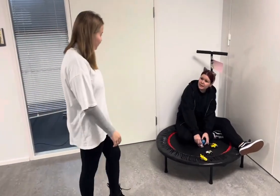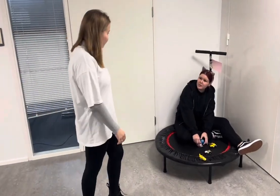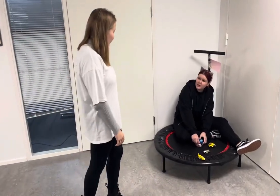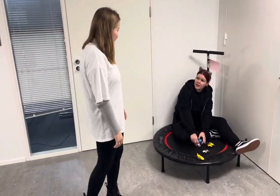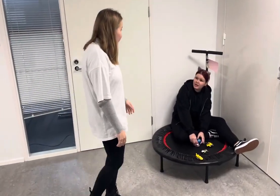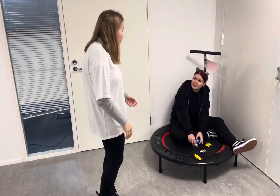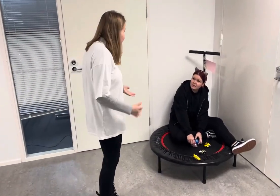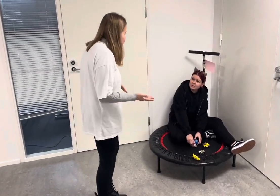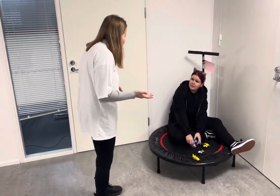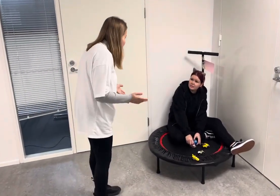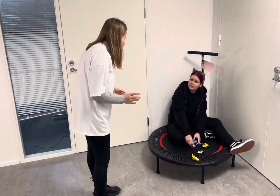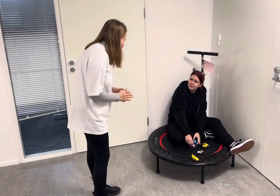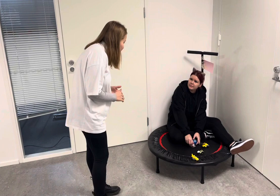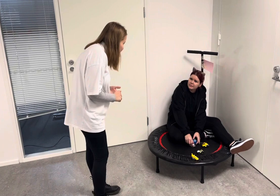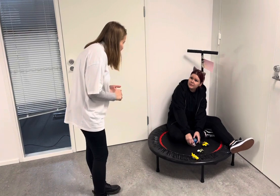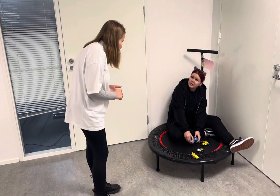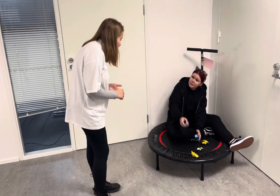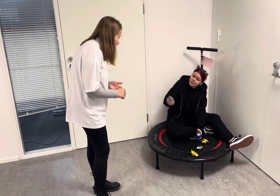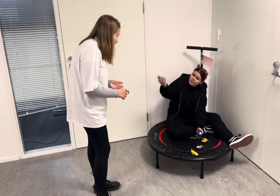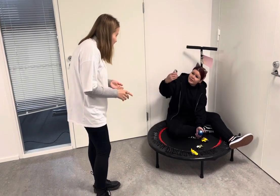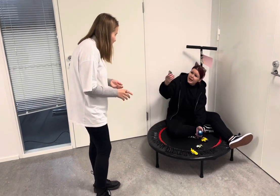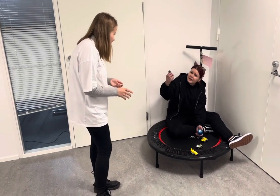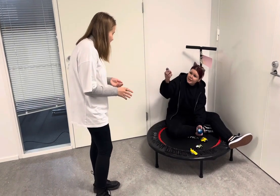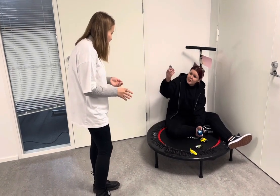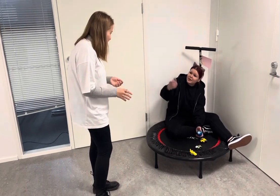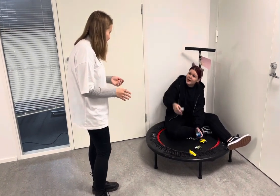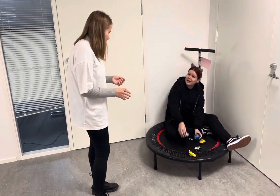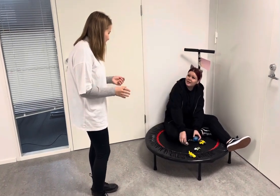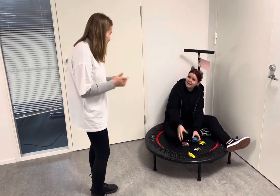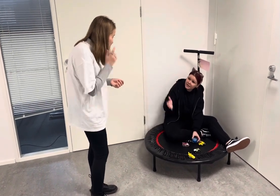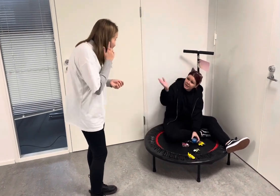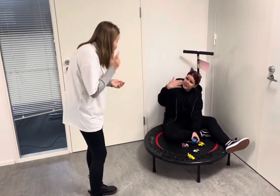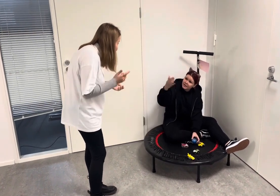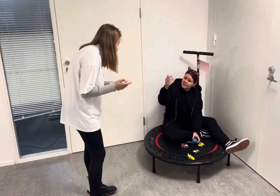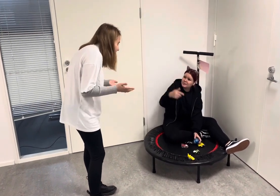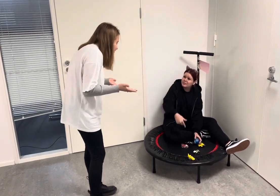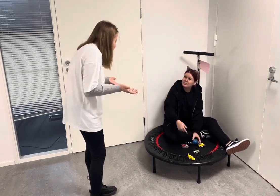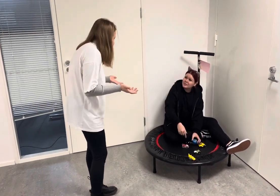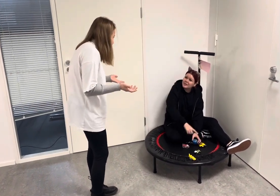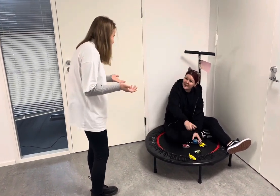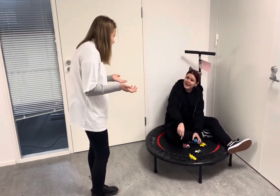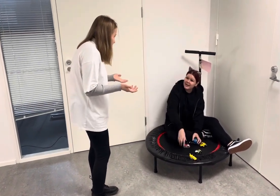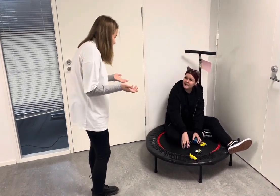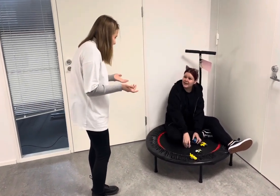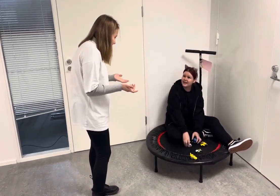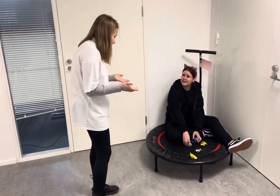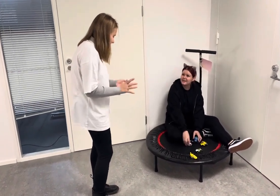(Puheella) -Tuu leikkiin mun kaa! Tuu mun kaa leikkiin!